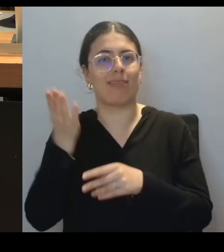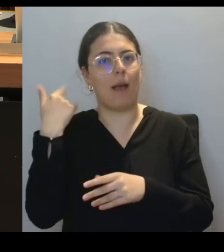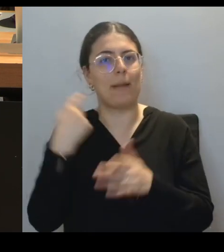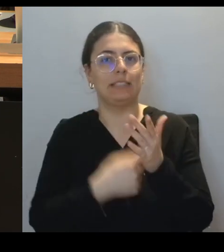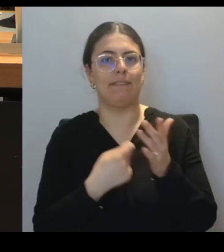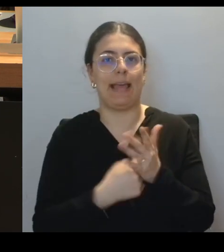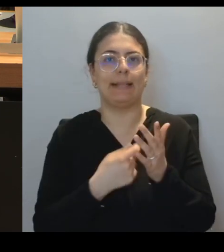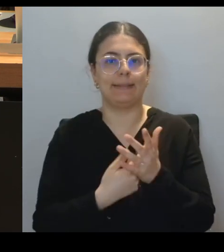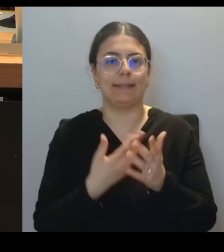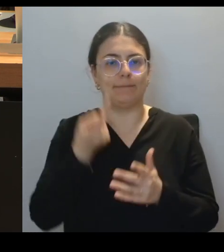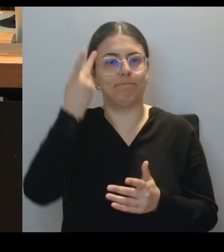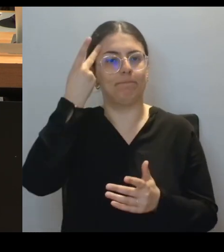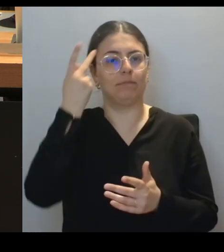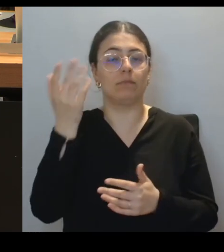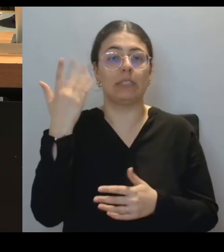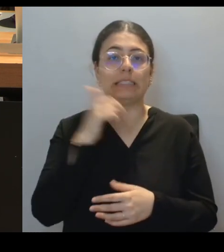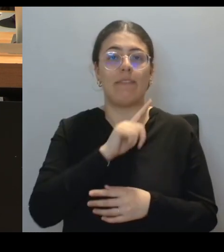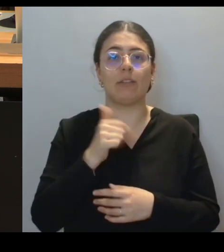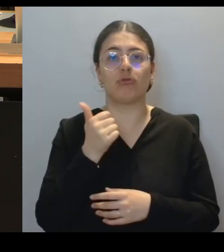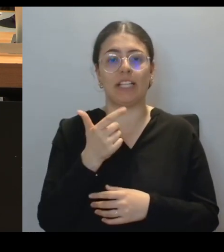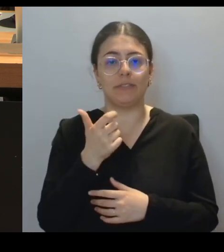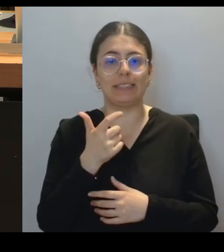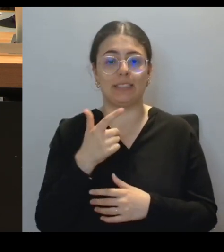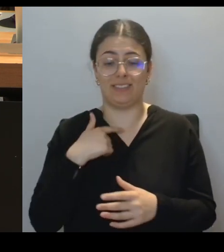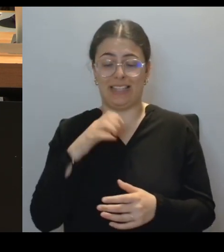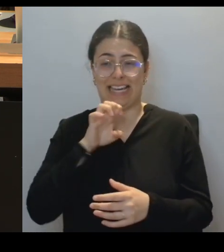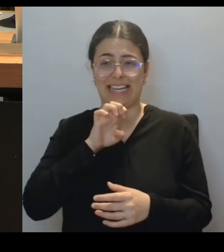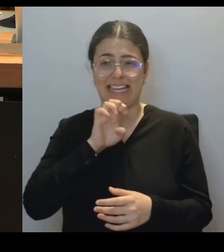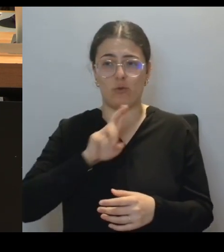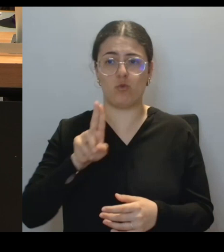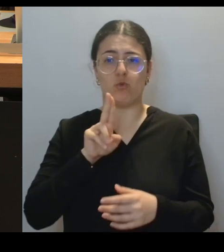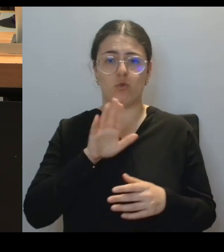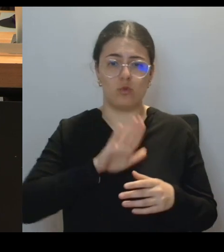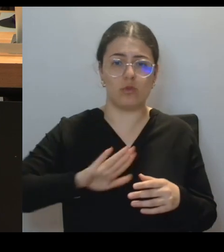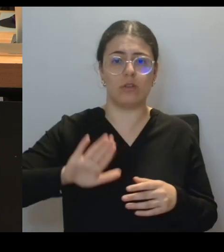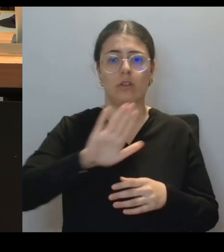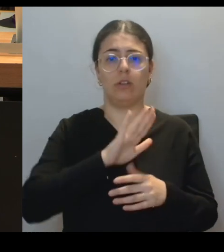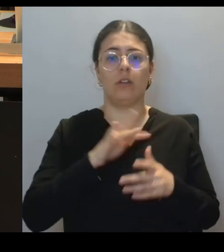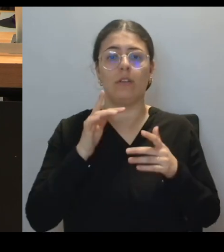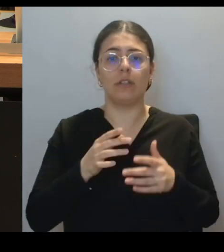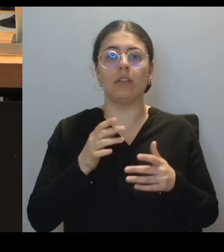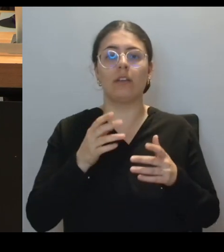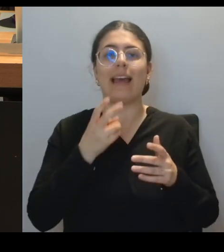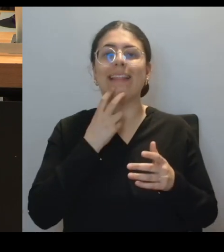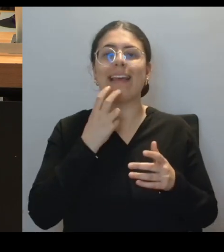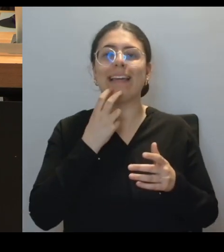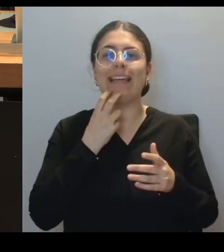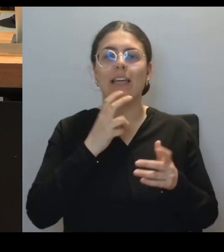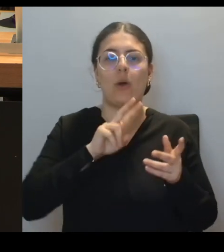sind wir auf dem Weg in die Energieunion. Und vielleicht auch sollten Sie das auch noch mal mitnehmen, dass wir